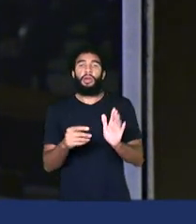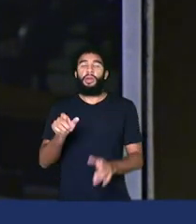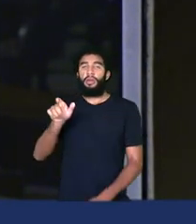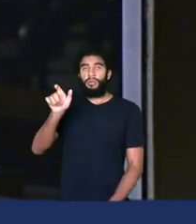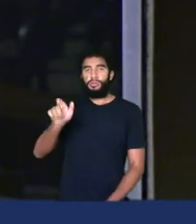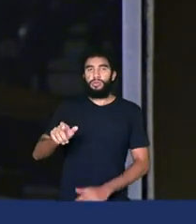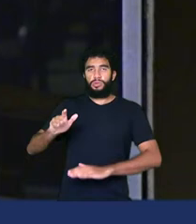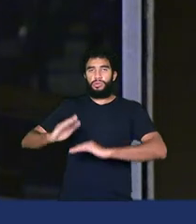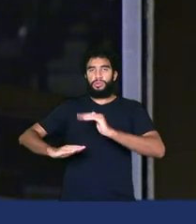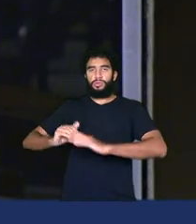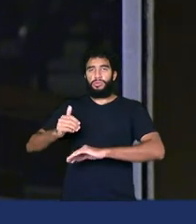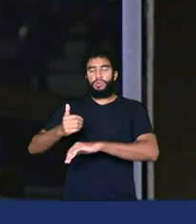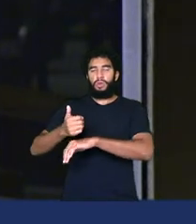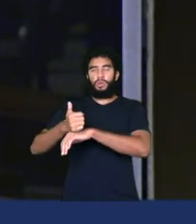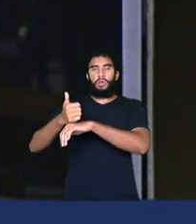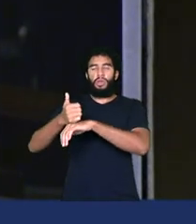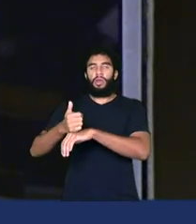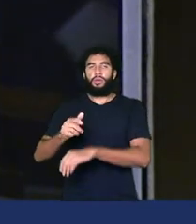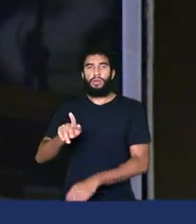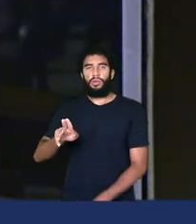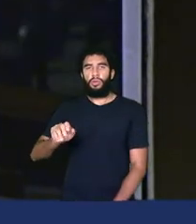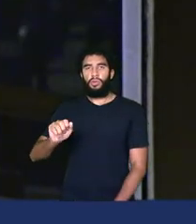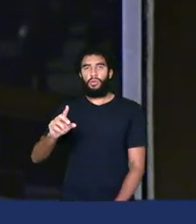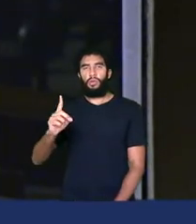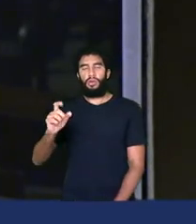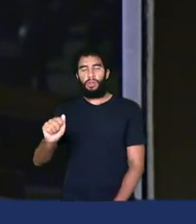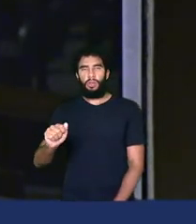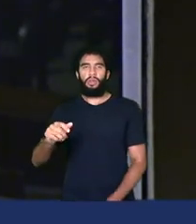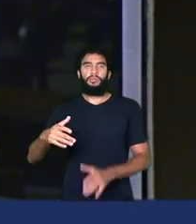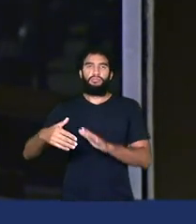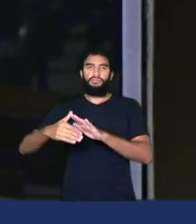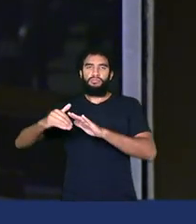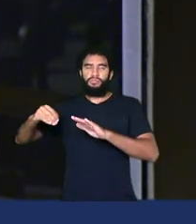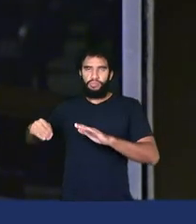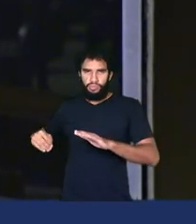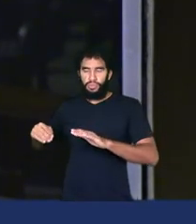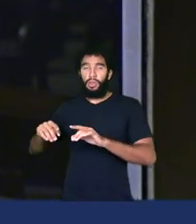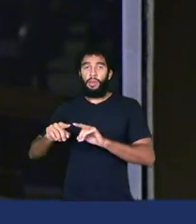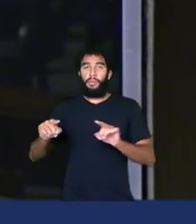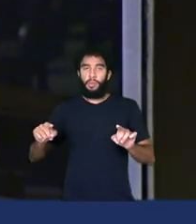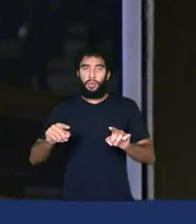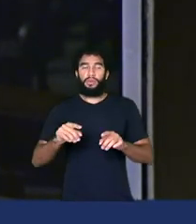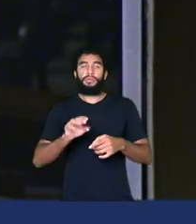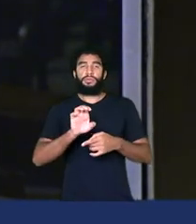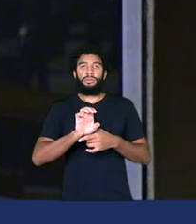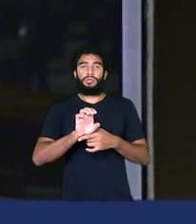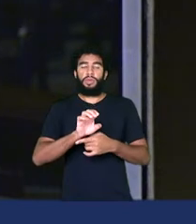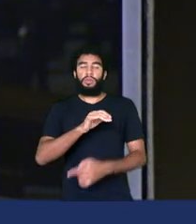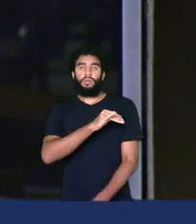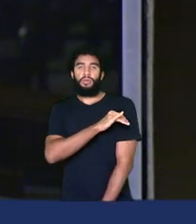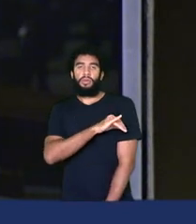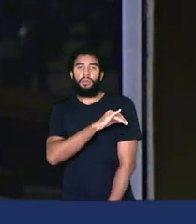MUNICIPAIS ENTÃO DESSE PROGRAMA QUE SERIA PARA A SEGURANÇA PÚBLICA, MAS NO ESTADO DO RIO DE JANEIRO COM MAIS DE 80 CIDADES QUE TÊM GUARDAS MUNICIPAIS, SÓ DO RIO